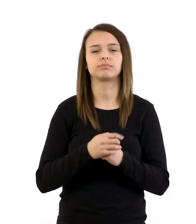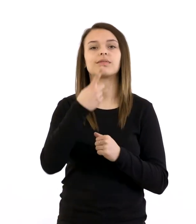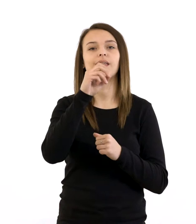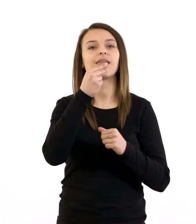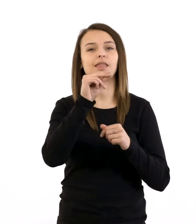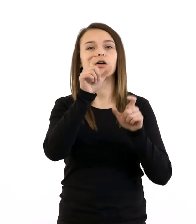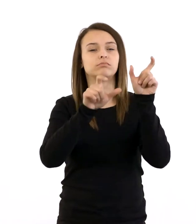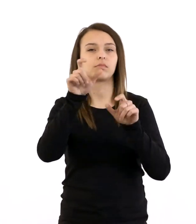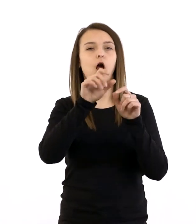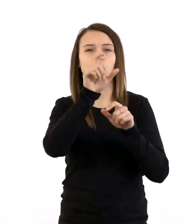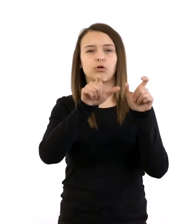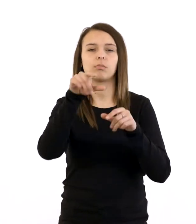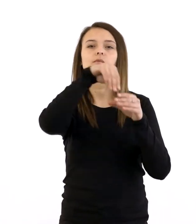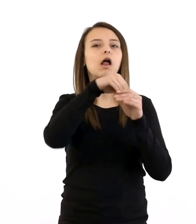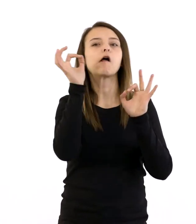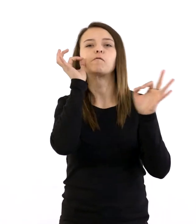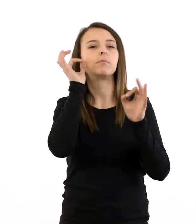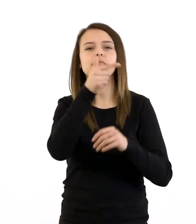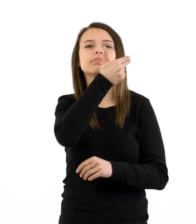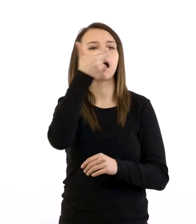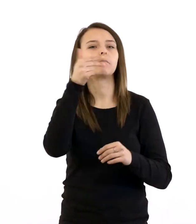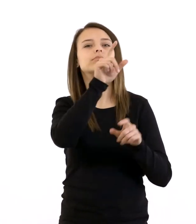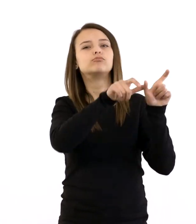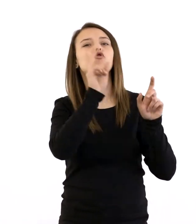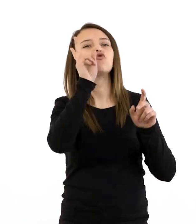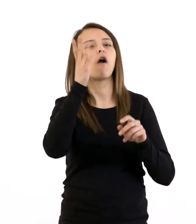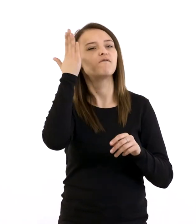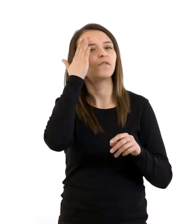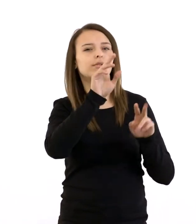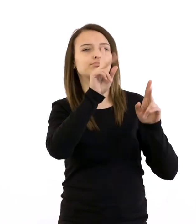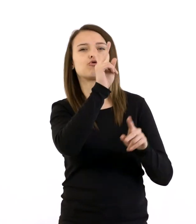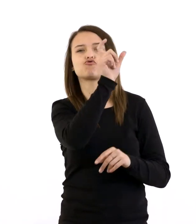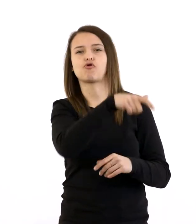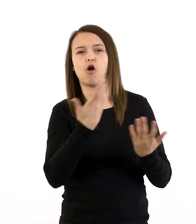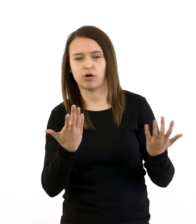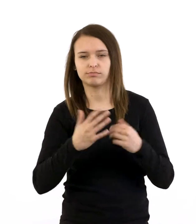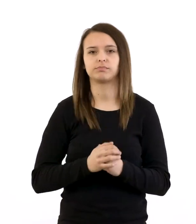Dane osobowe są informacjami na temat osoby indywidualnej, które ułatwiają jej identyfikację.